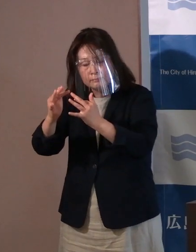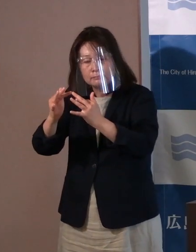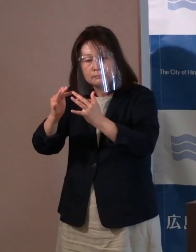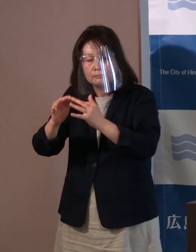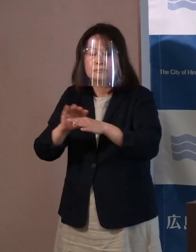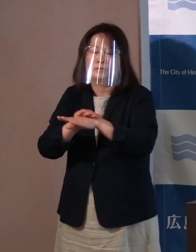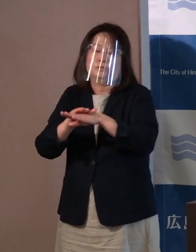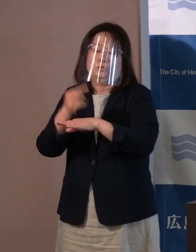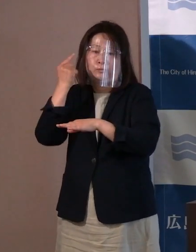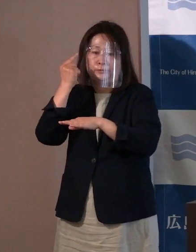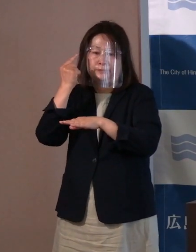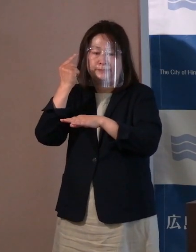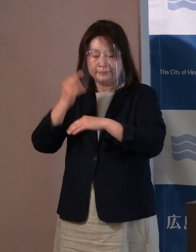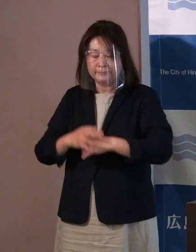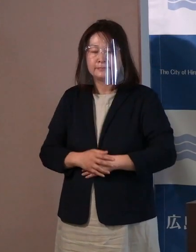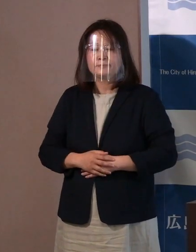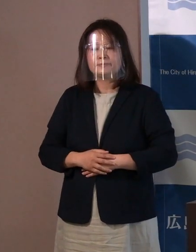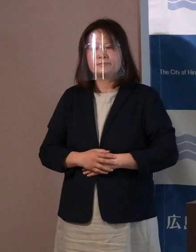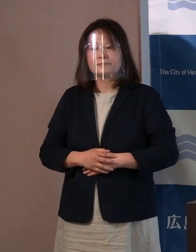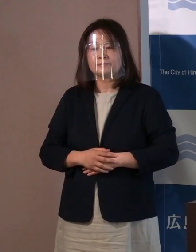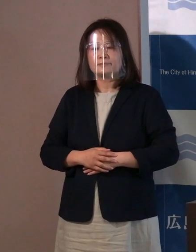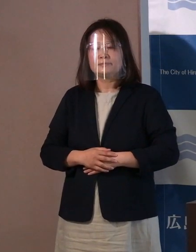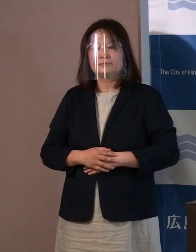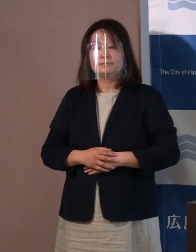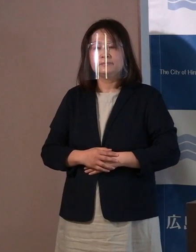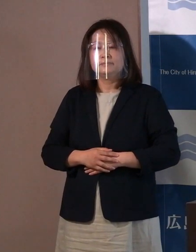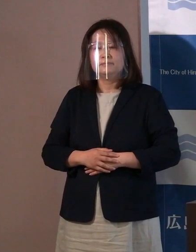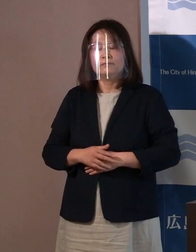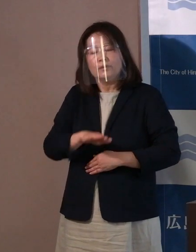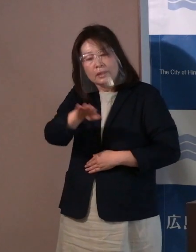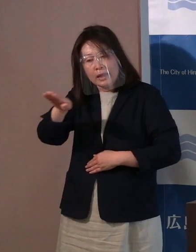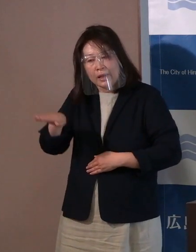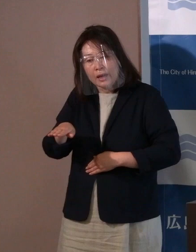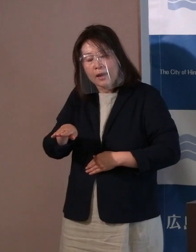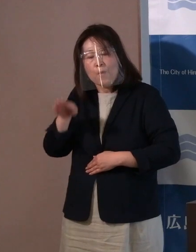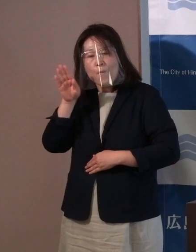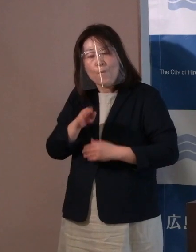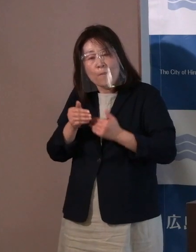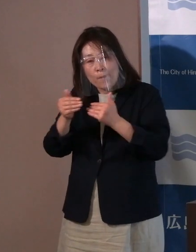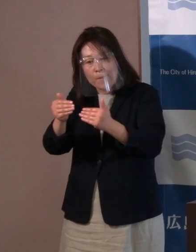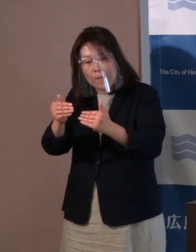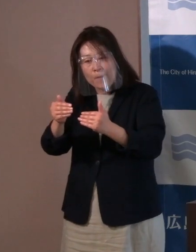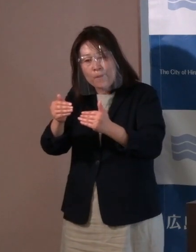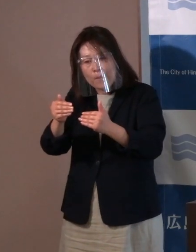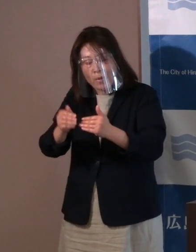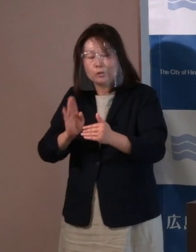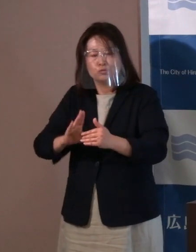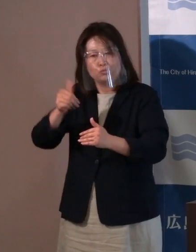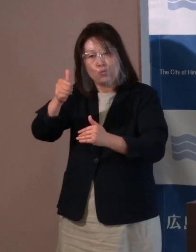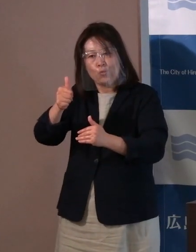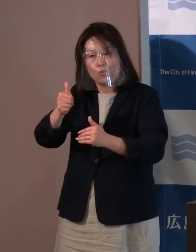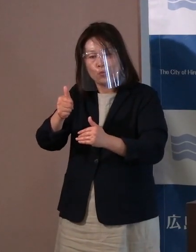そういった枠組みの中で､ これがうまくいけば為政者の政策転換を 促すことになろうと思っています｡